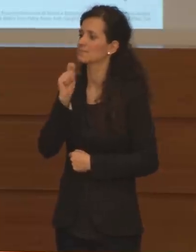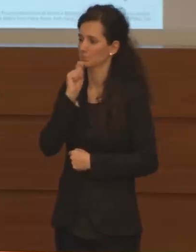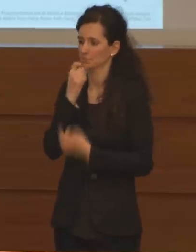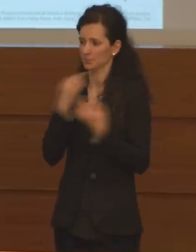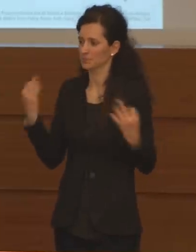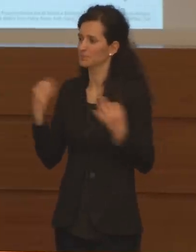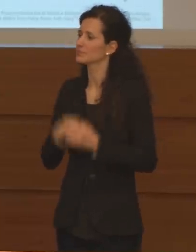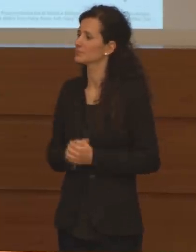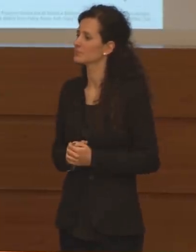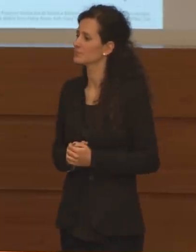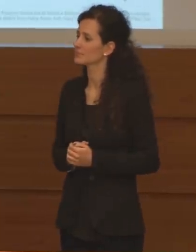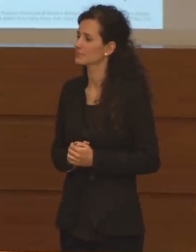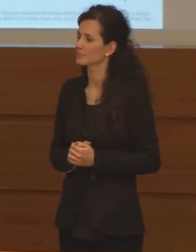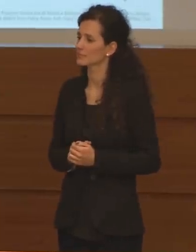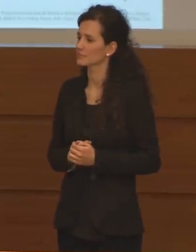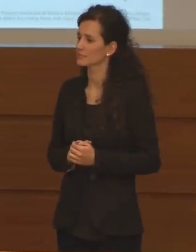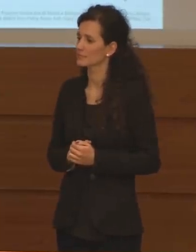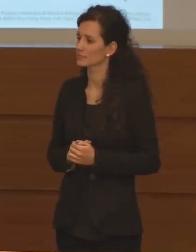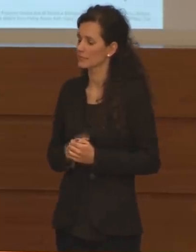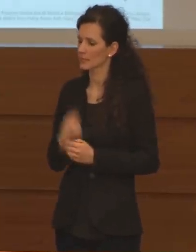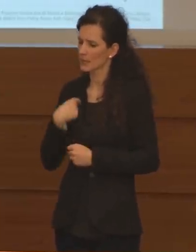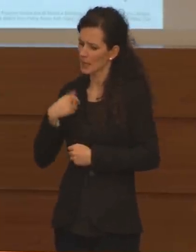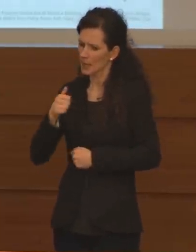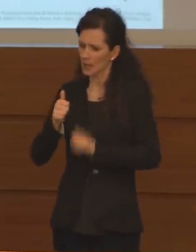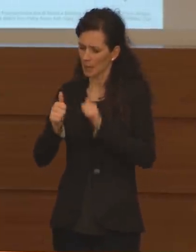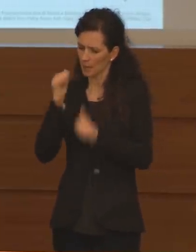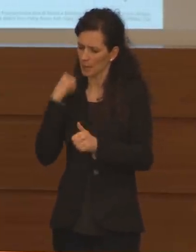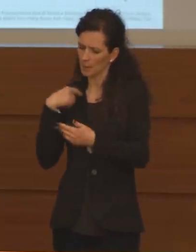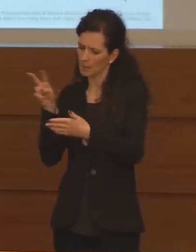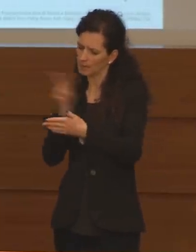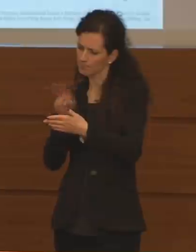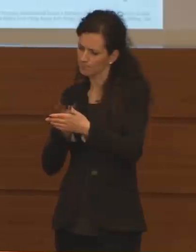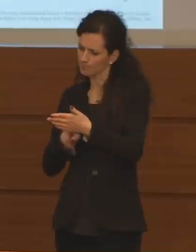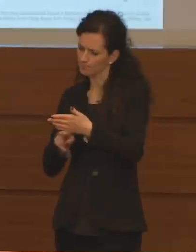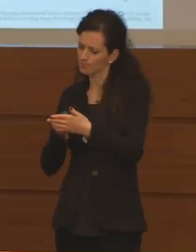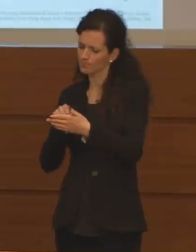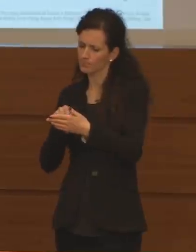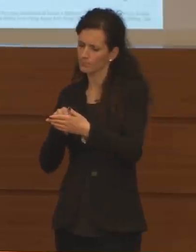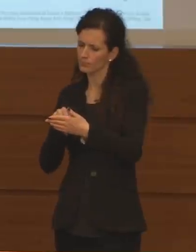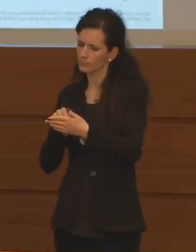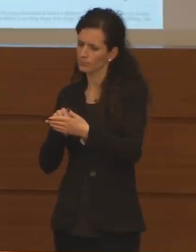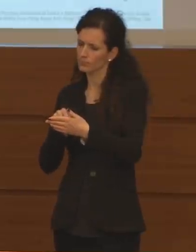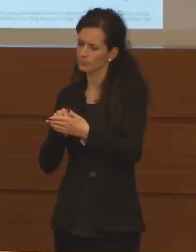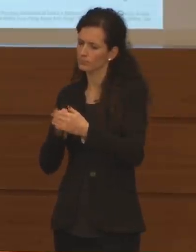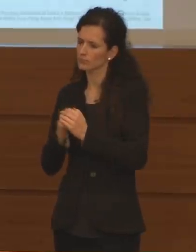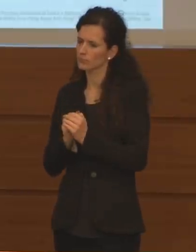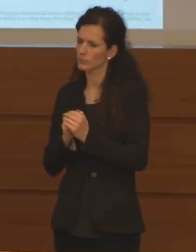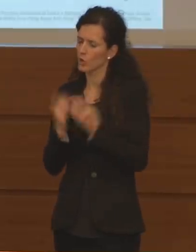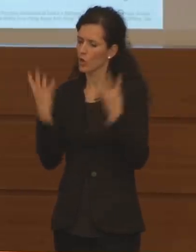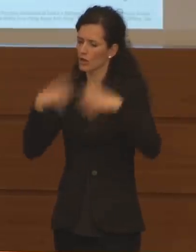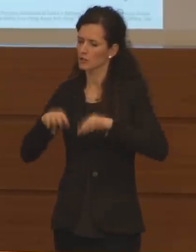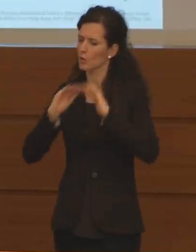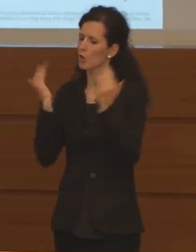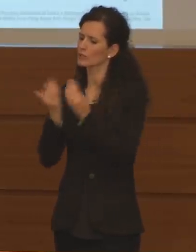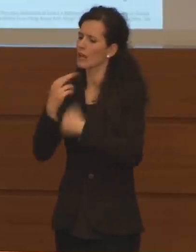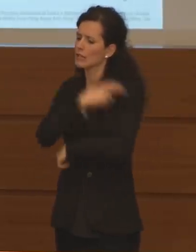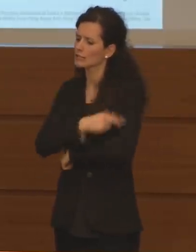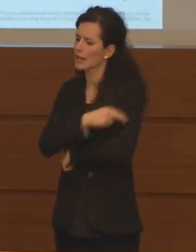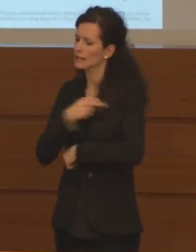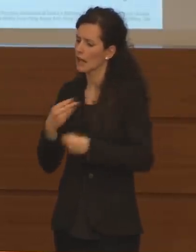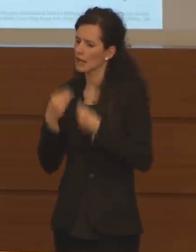leggevo prima che l'OMS ha dato una serie di indicazioni per l'utilizzo delle